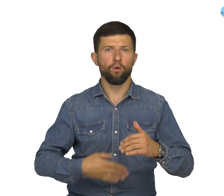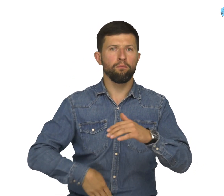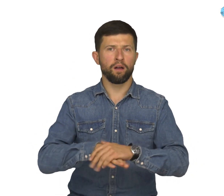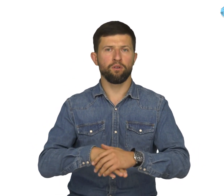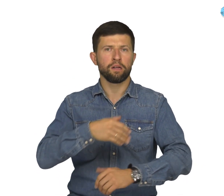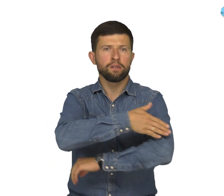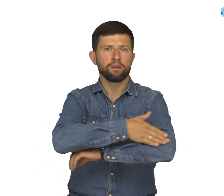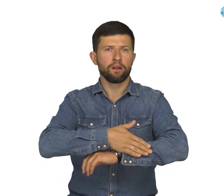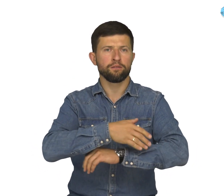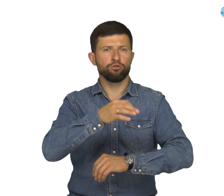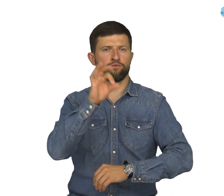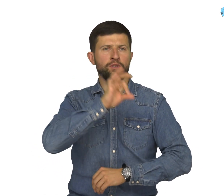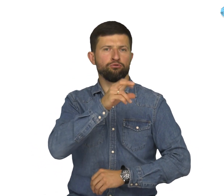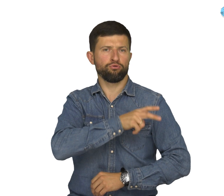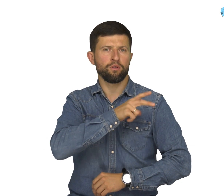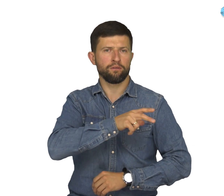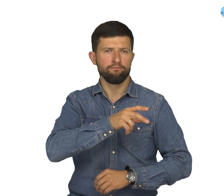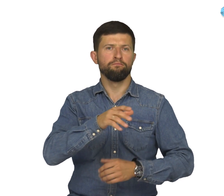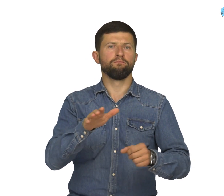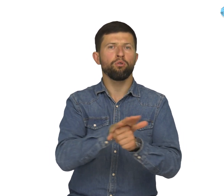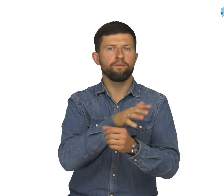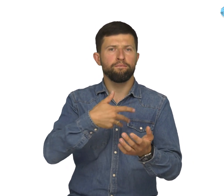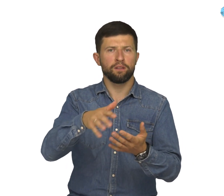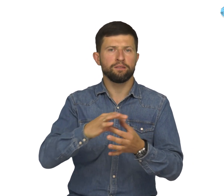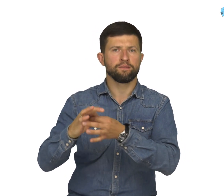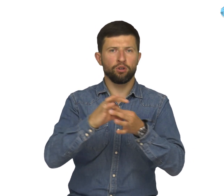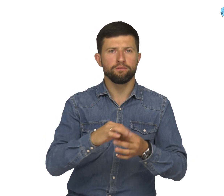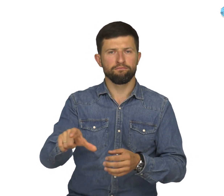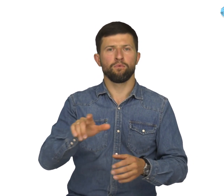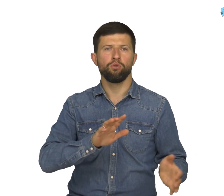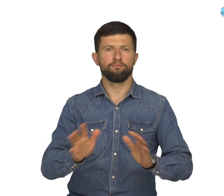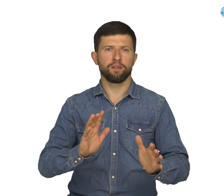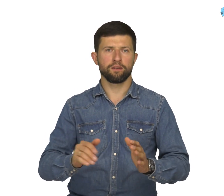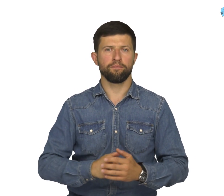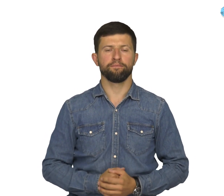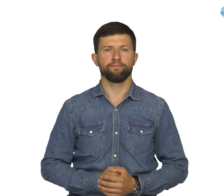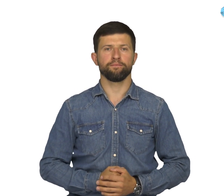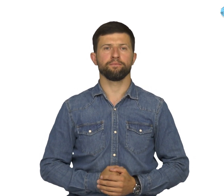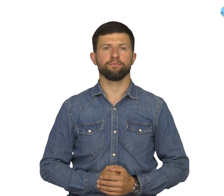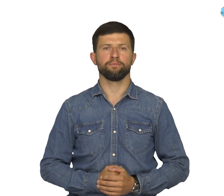jest uprawniona za granicą do świadczenia na pokrycie wydatków związanych z opieką.